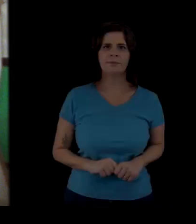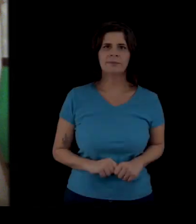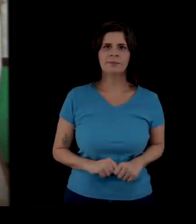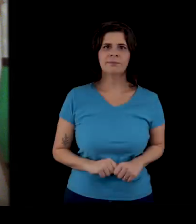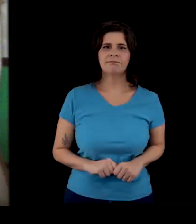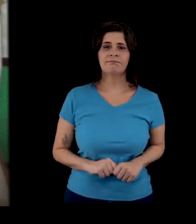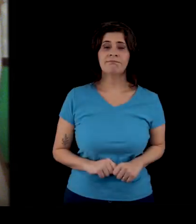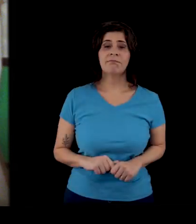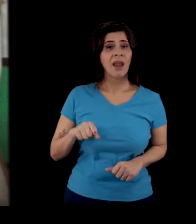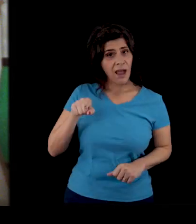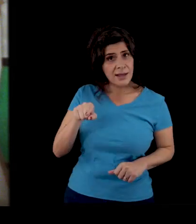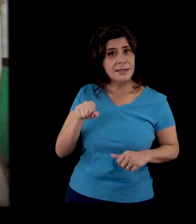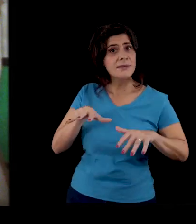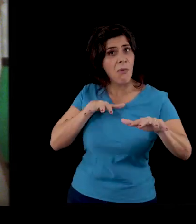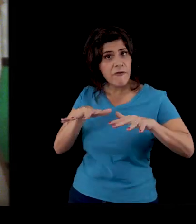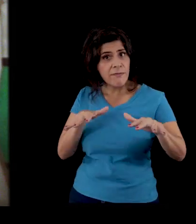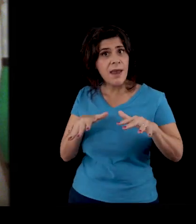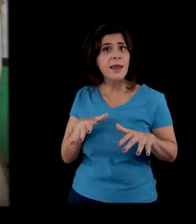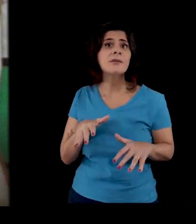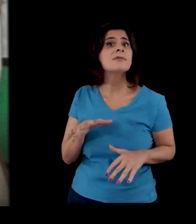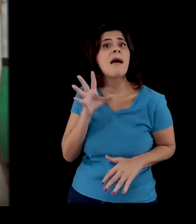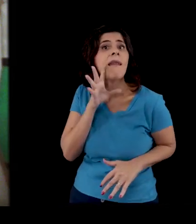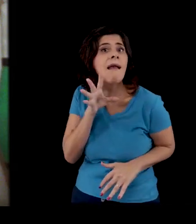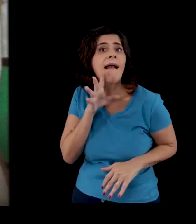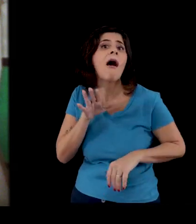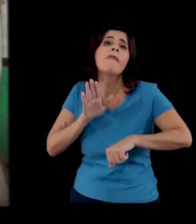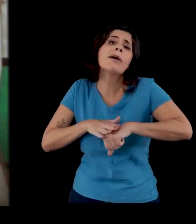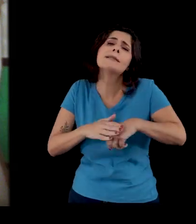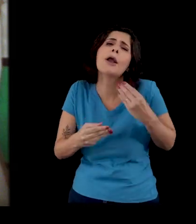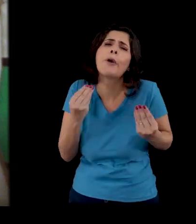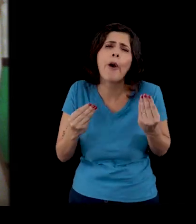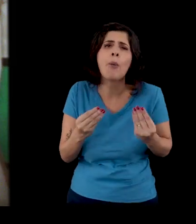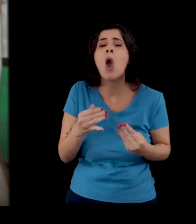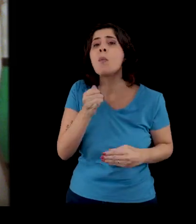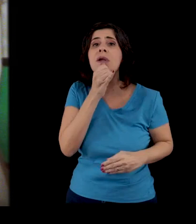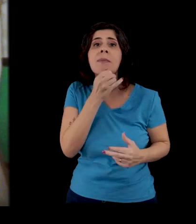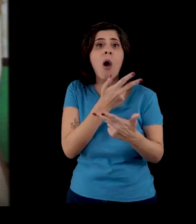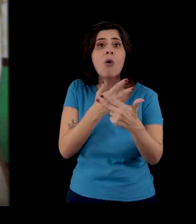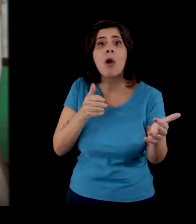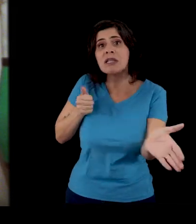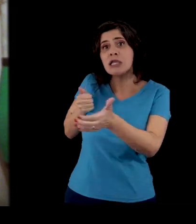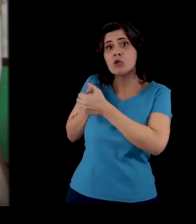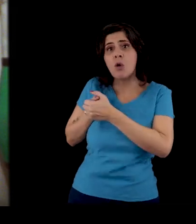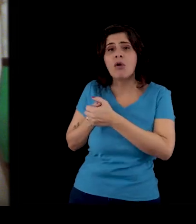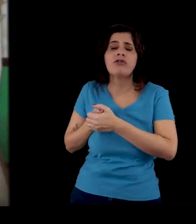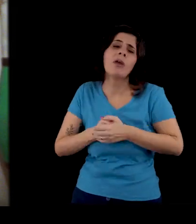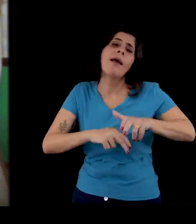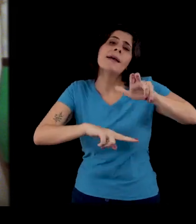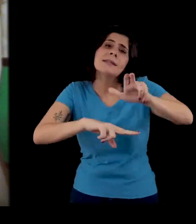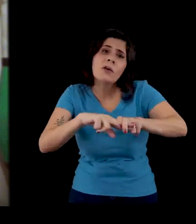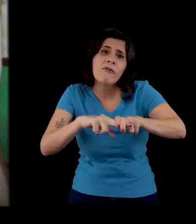Esses movimentos, o interessante é fazer atrás de alguma coisa que te cubra. Um sofá, atrás de uma mesa –